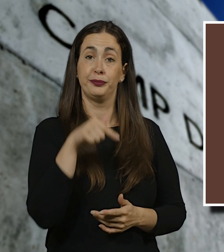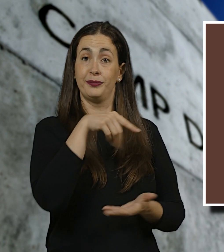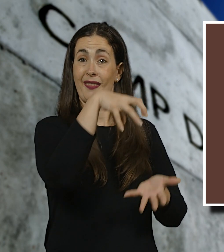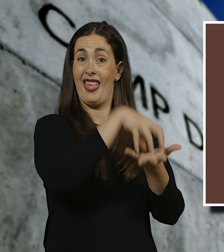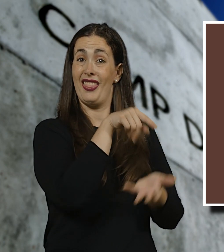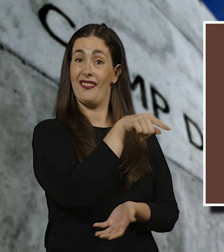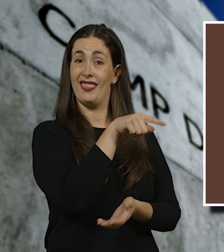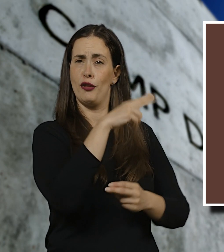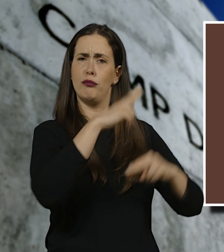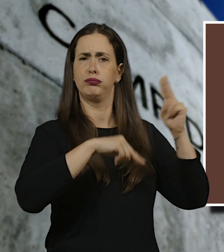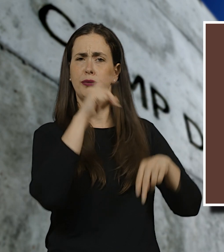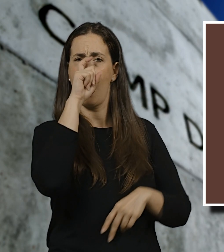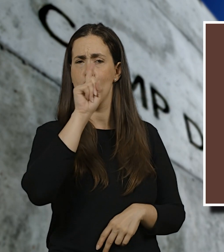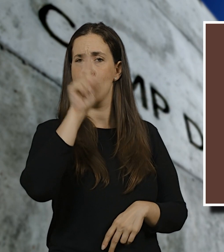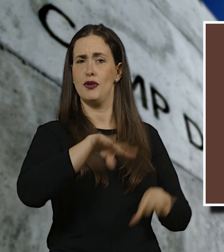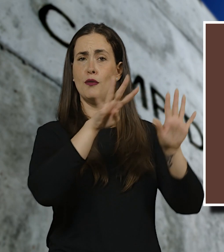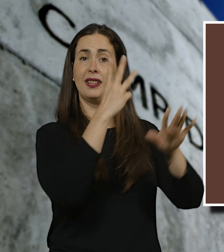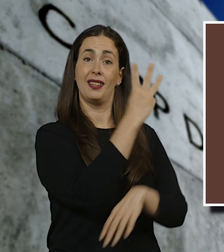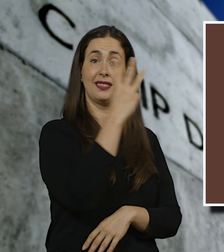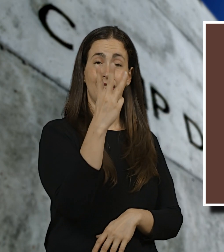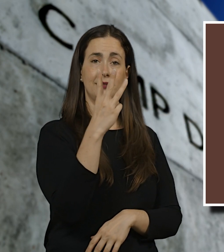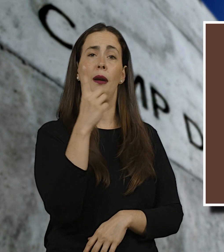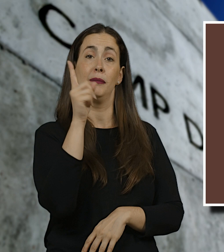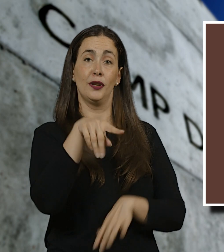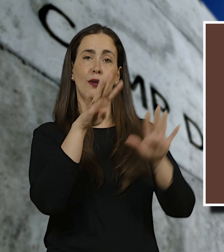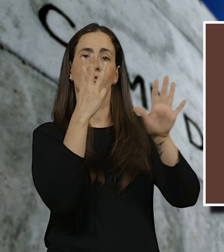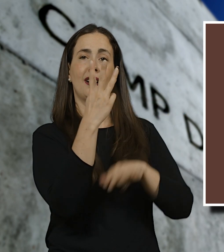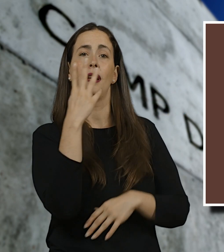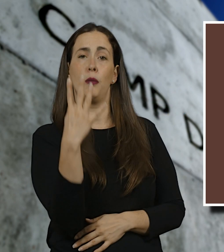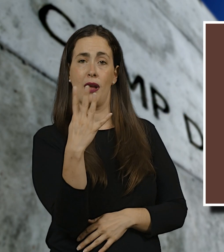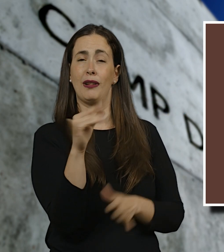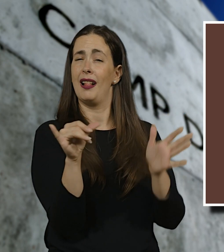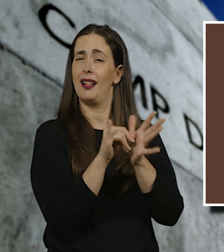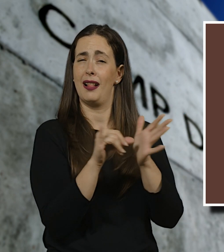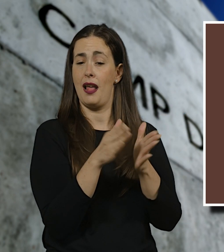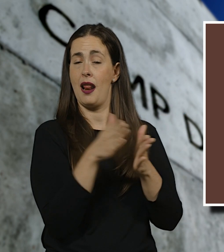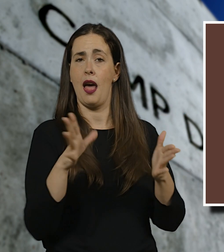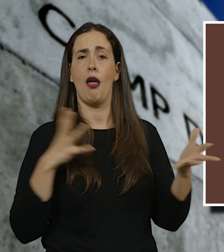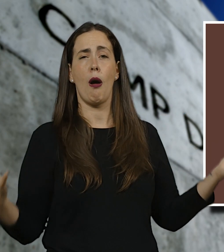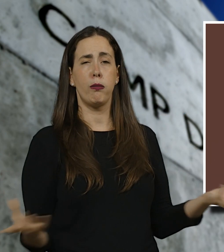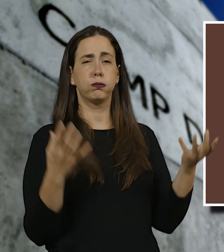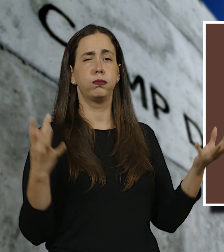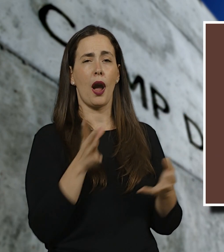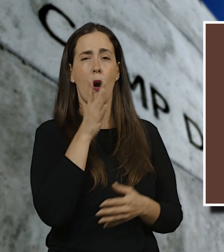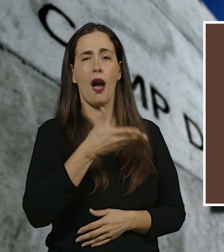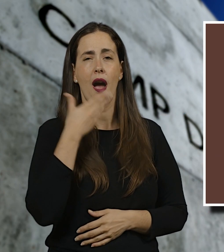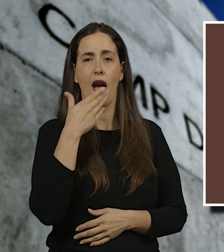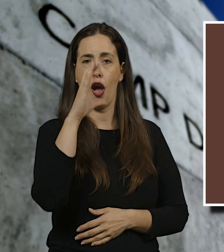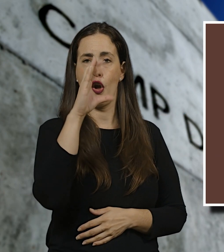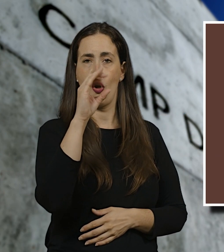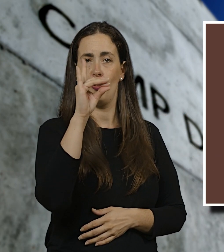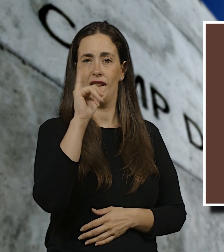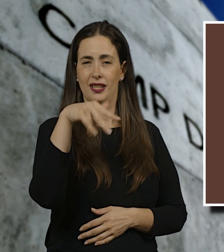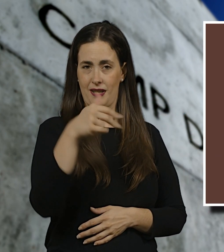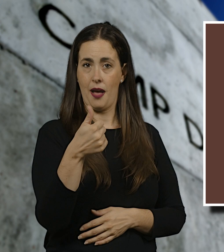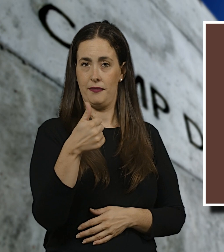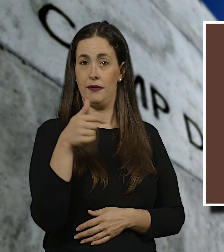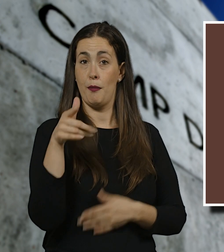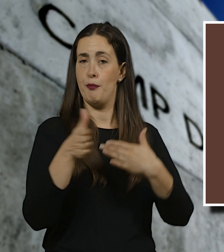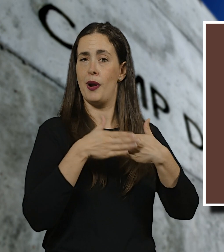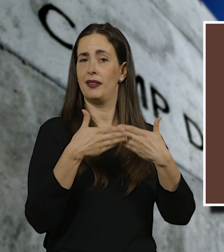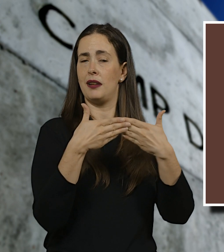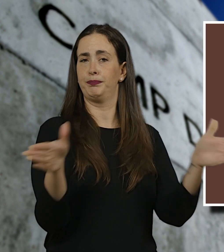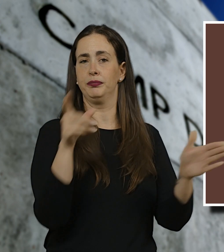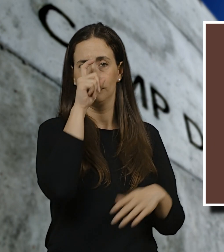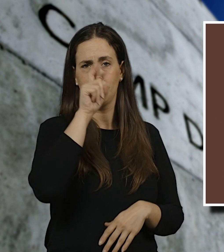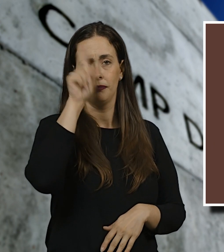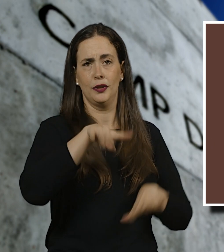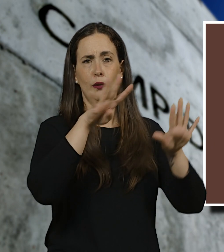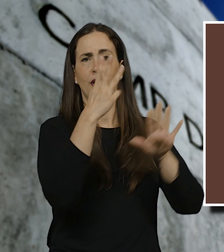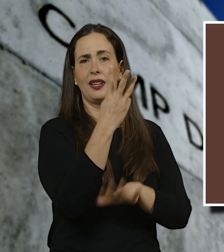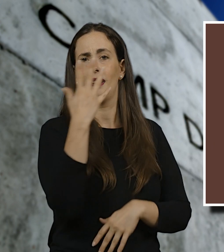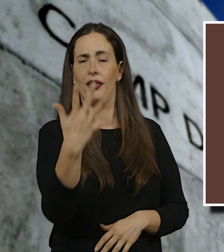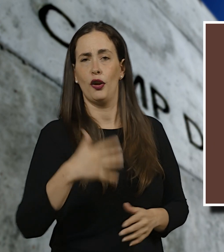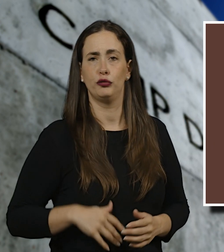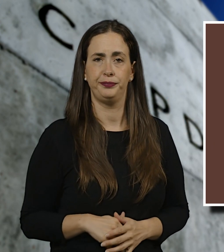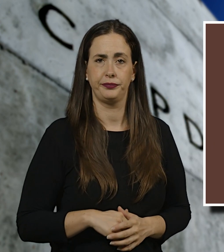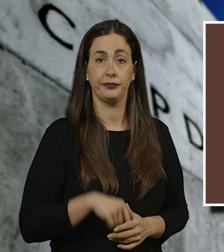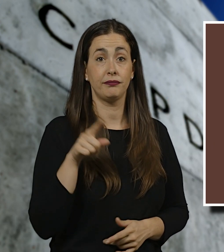Va ser construït entre el 1933 i el 1934 molt a prop del balneari Codina, va obrir les portes el 1935.